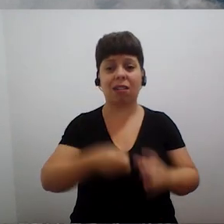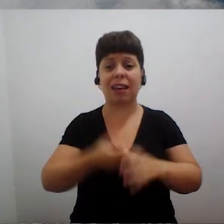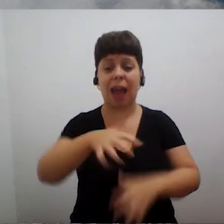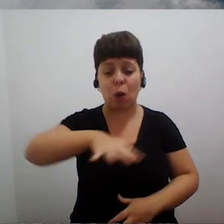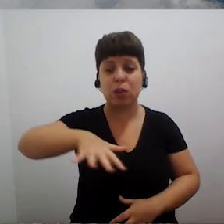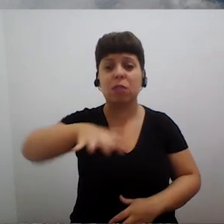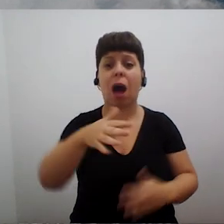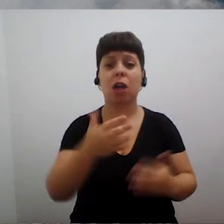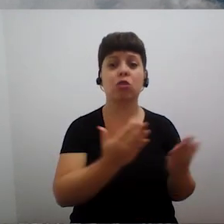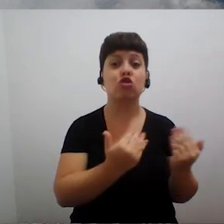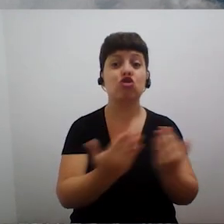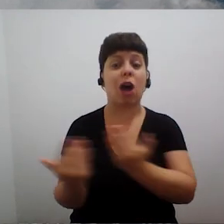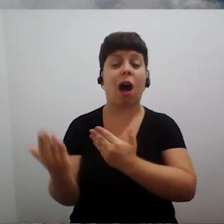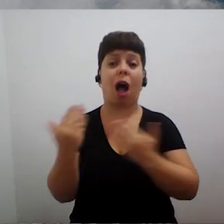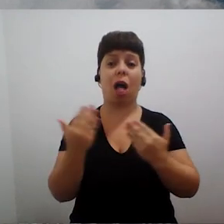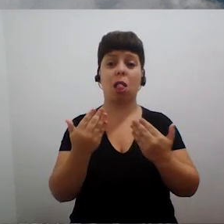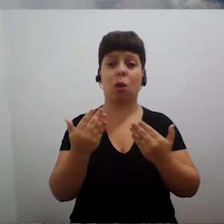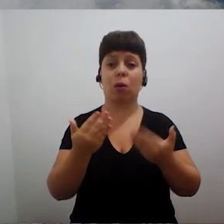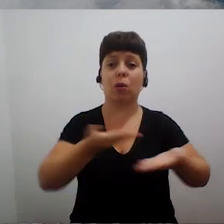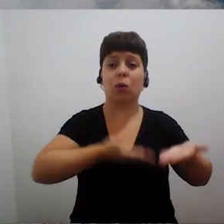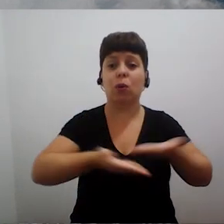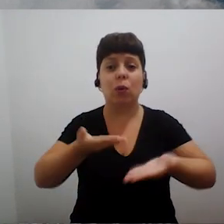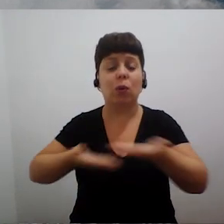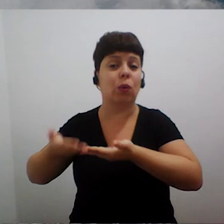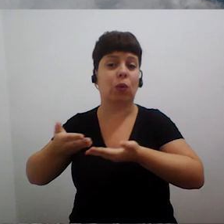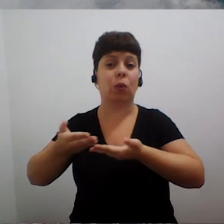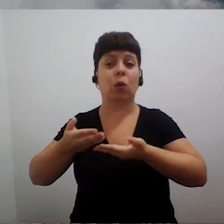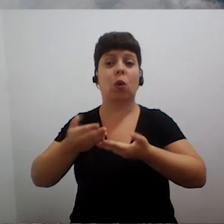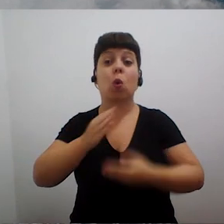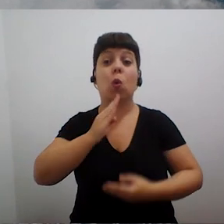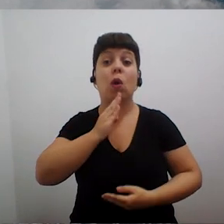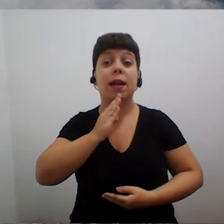um espaço de conhecimento, de respeito de valorização mútua e também